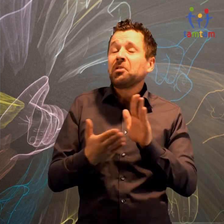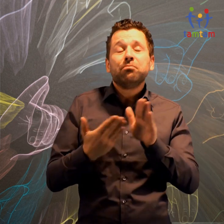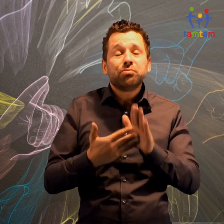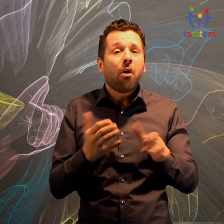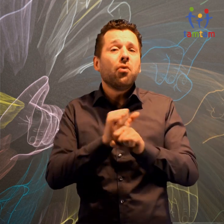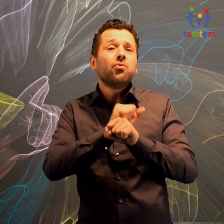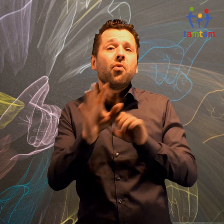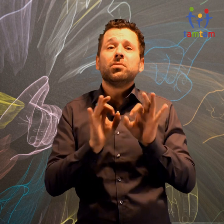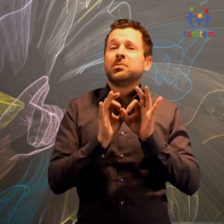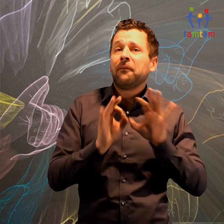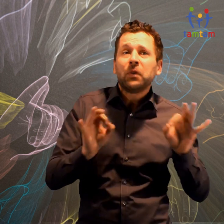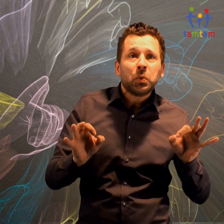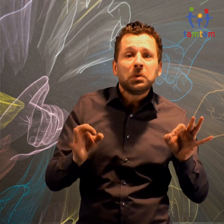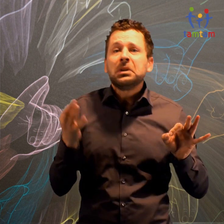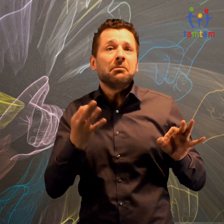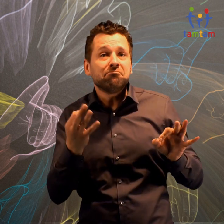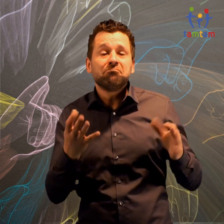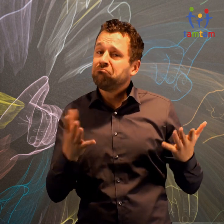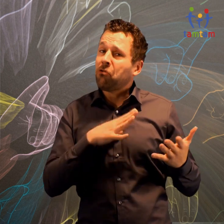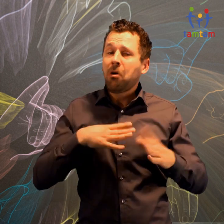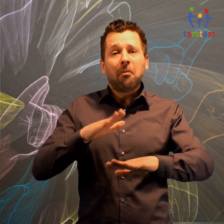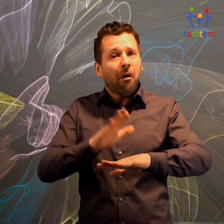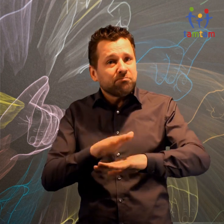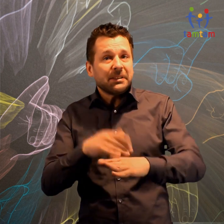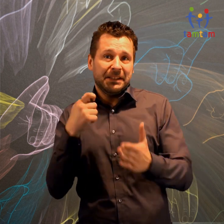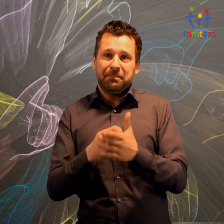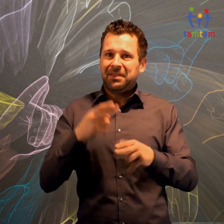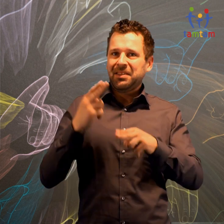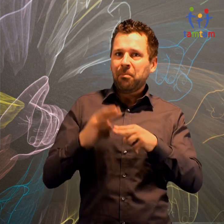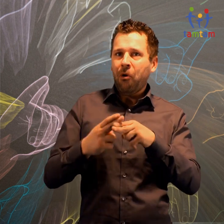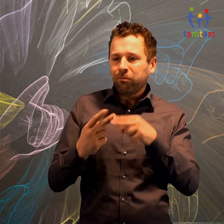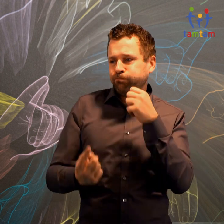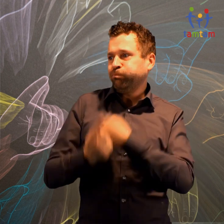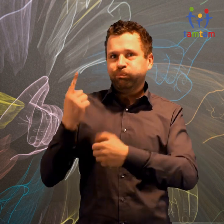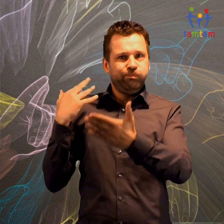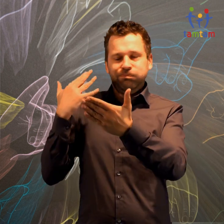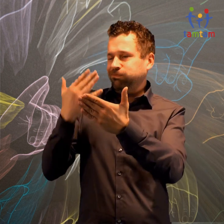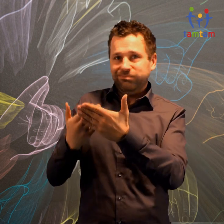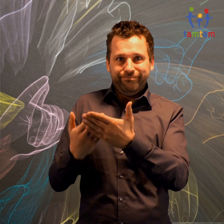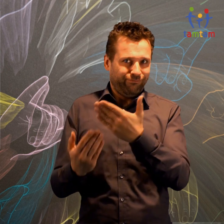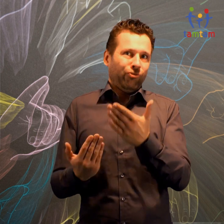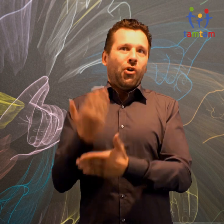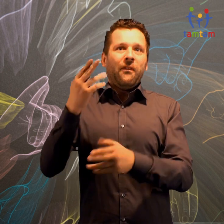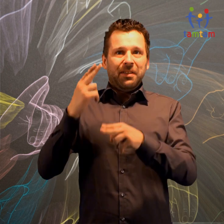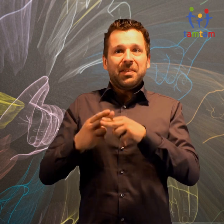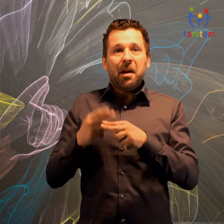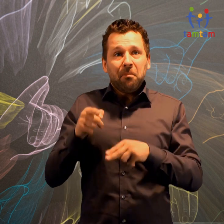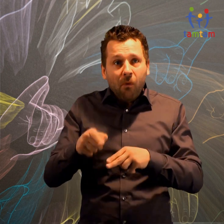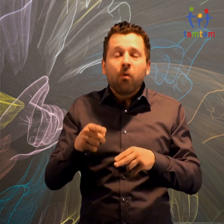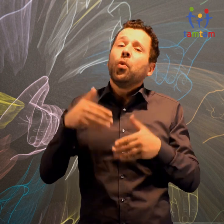Například na otázku ,,Co je to koronavirus?" odpovězte: ,,Jedná o novou nemoc,